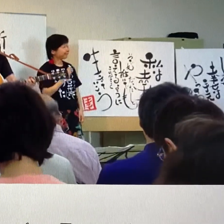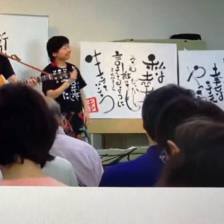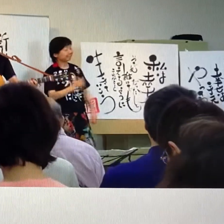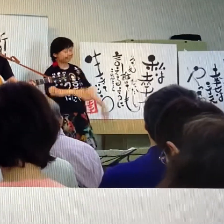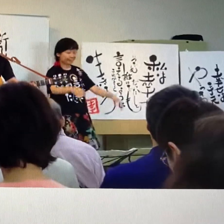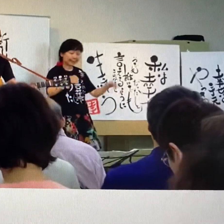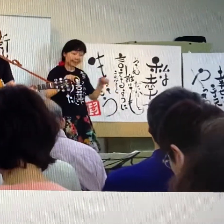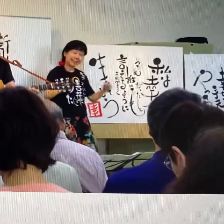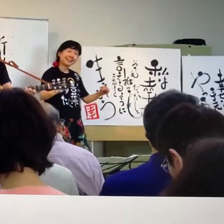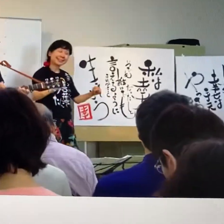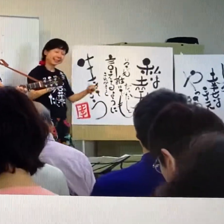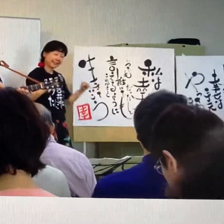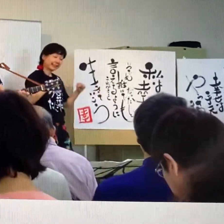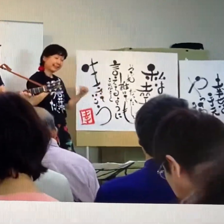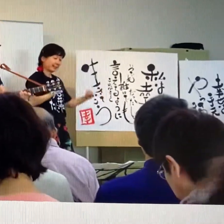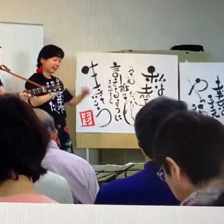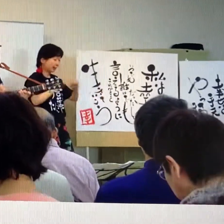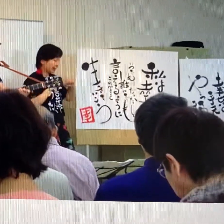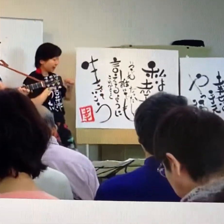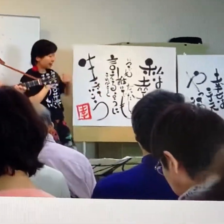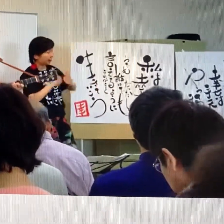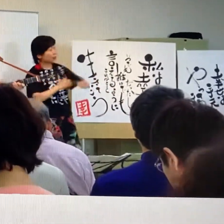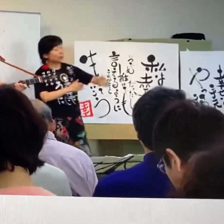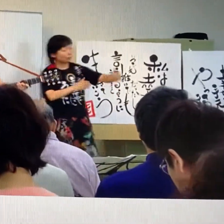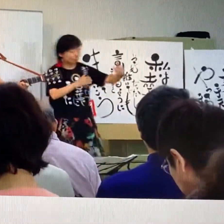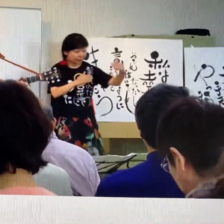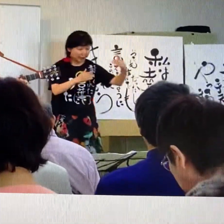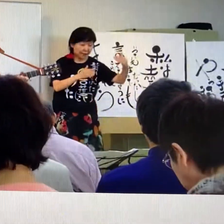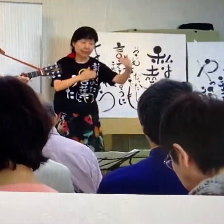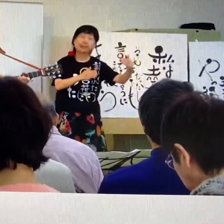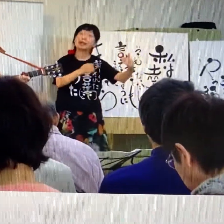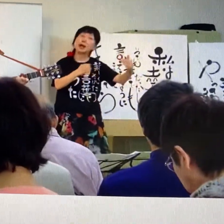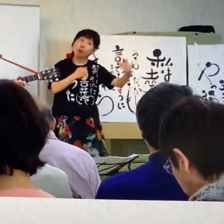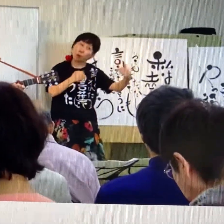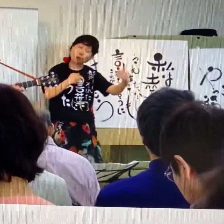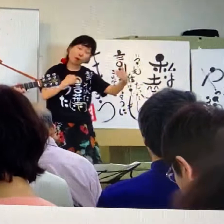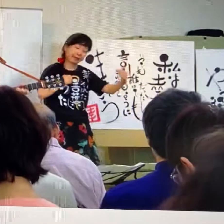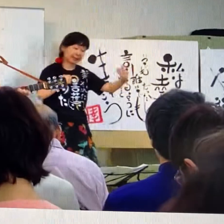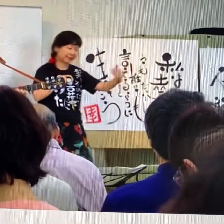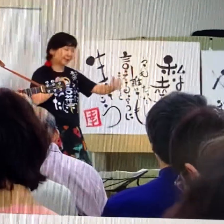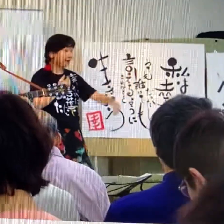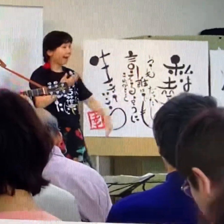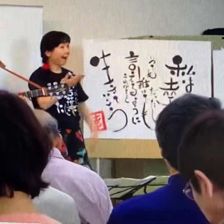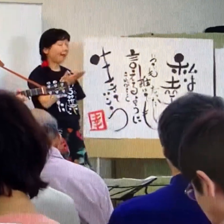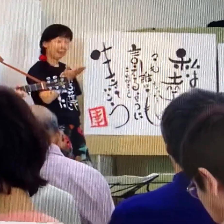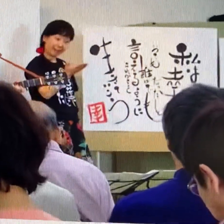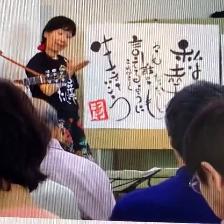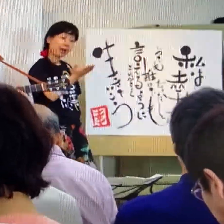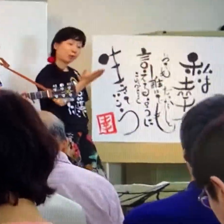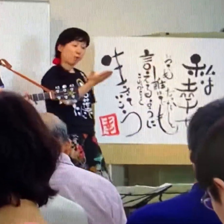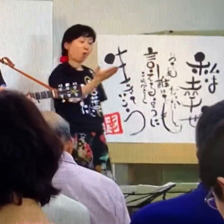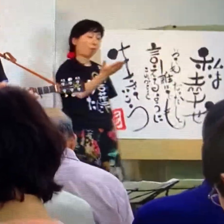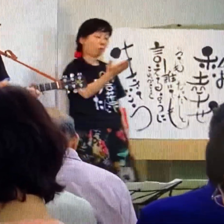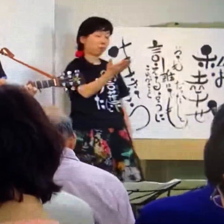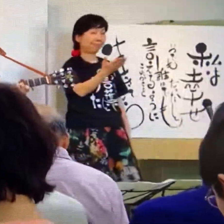生きているかぎり 私はあなたの